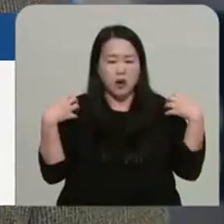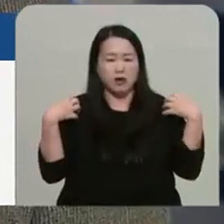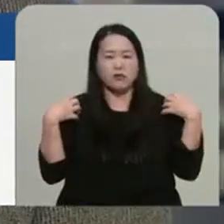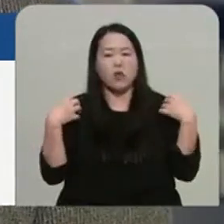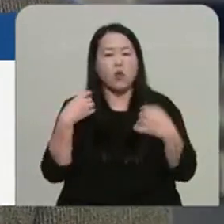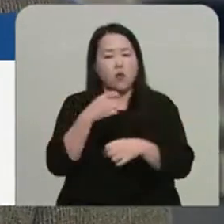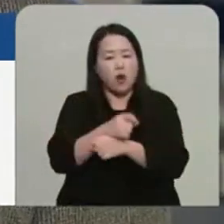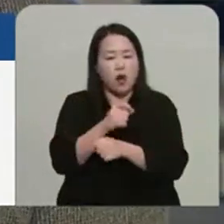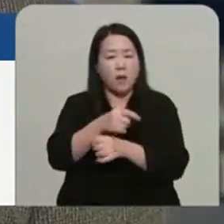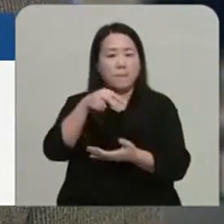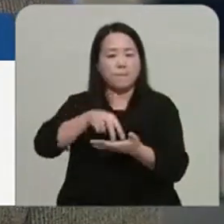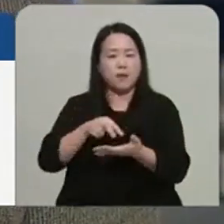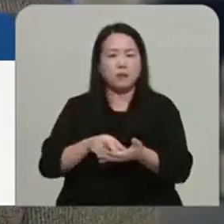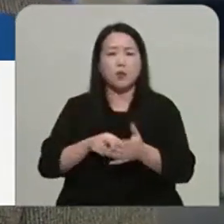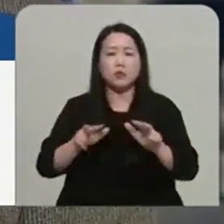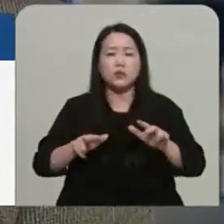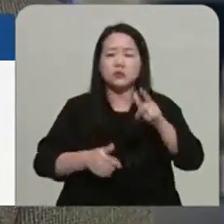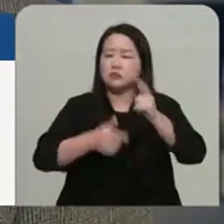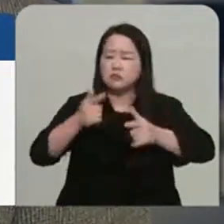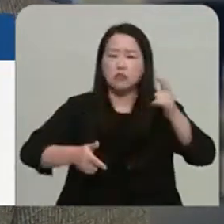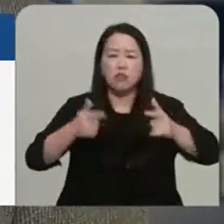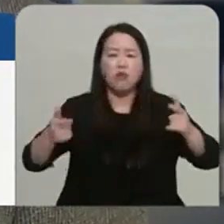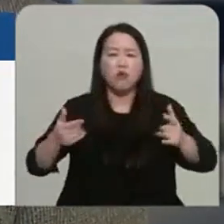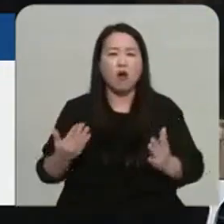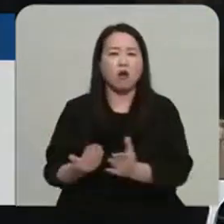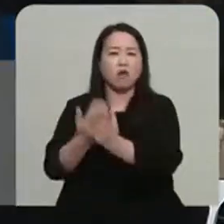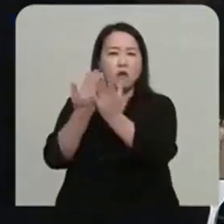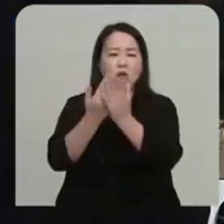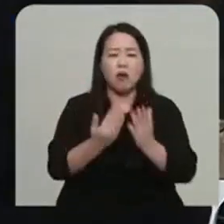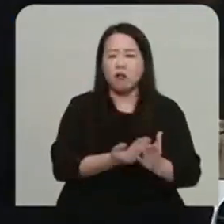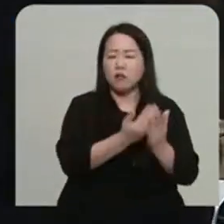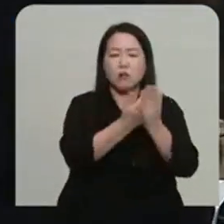과연 지금 사업을 추진하기 적절한